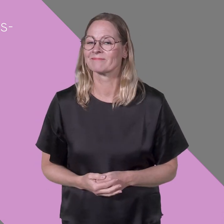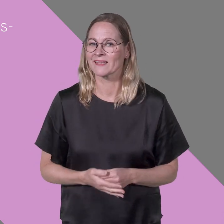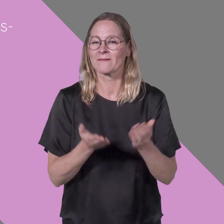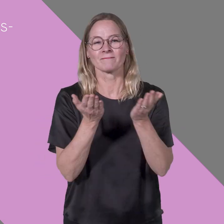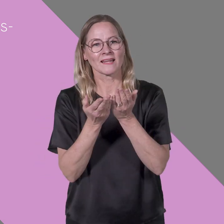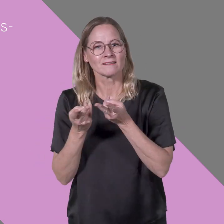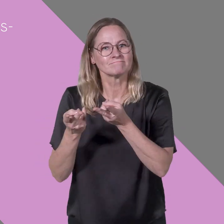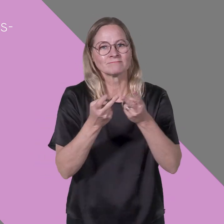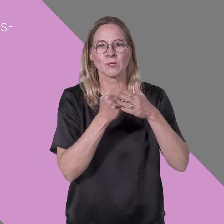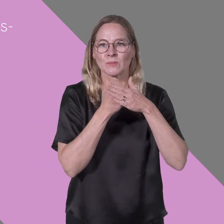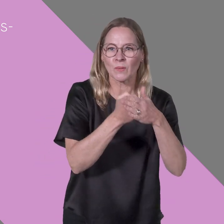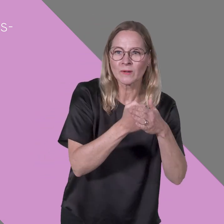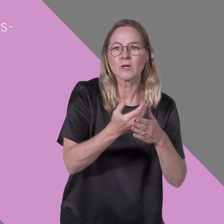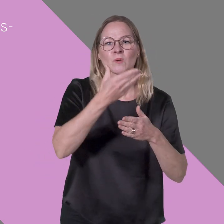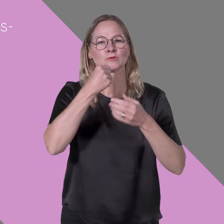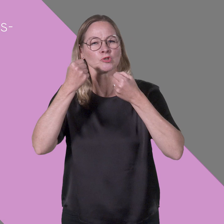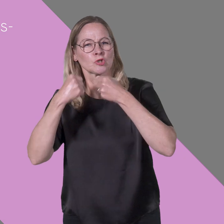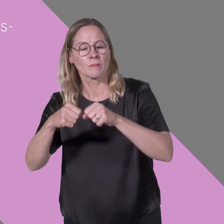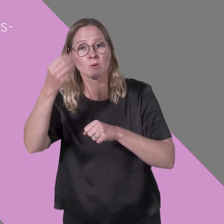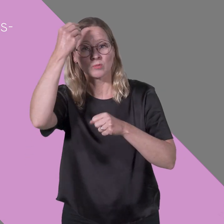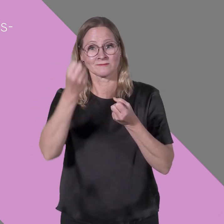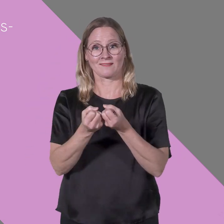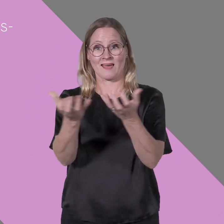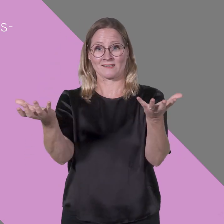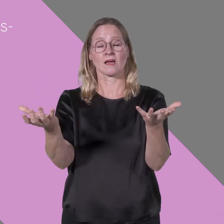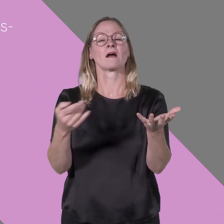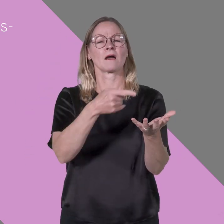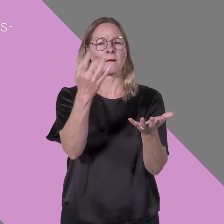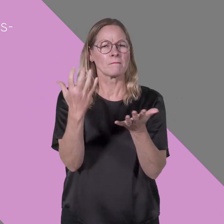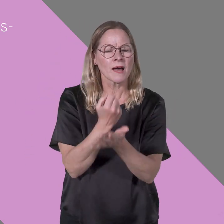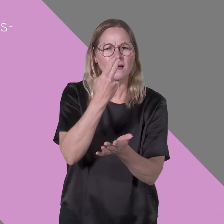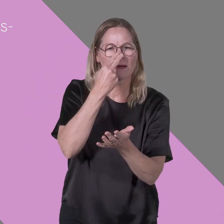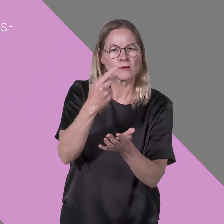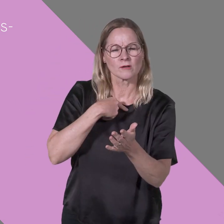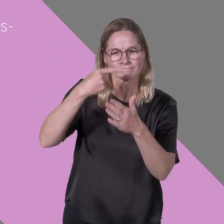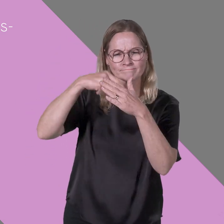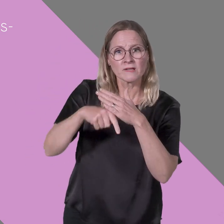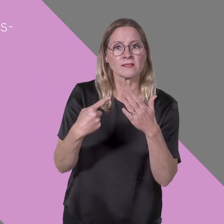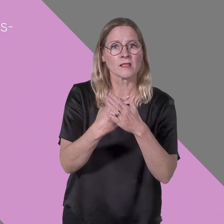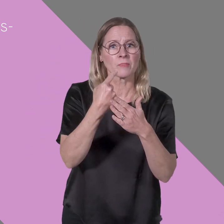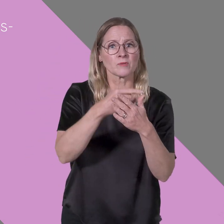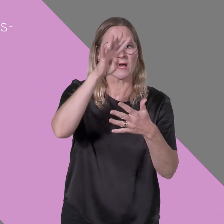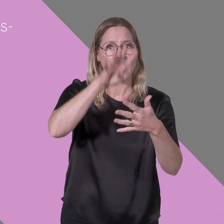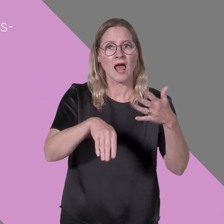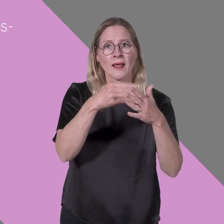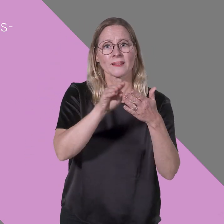Pääset näkemään vertaistuen ja nuorisotoiminnan kurssitarjontamme -